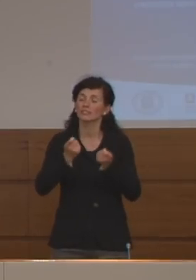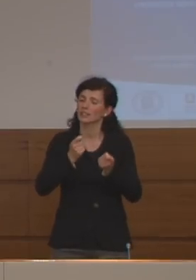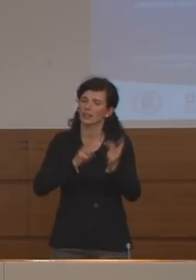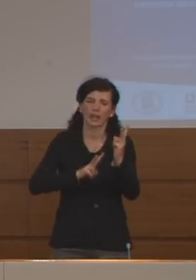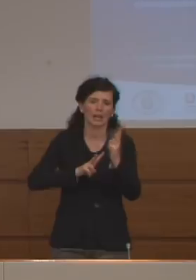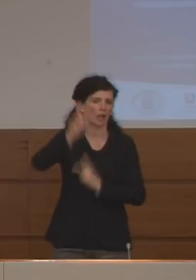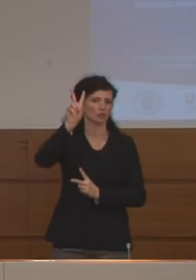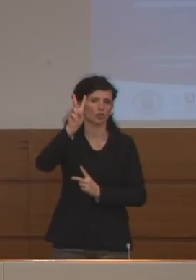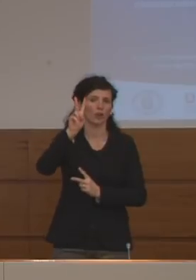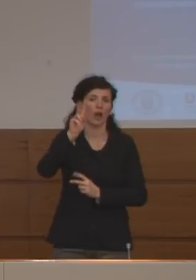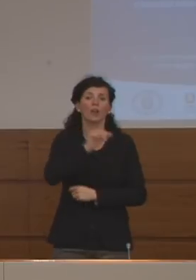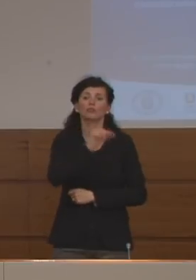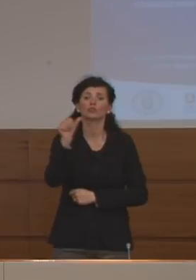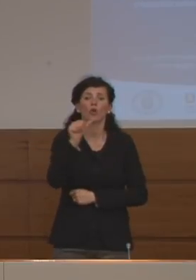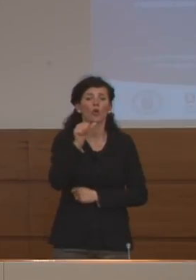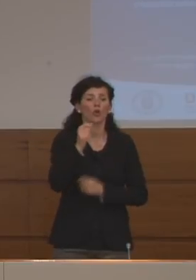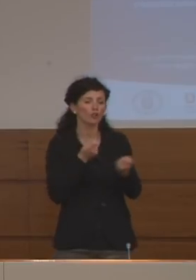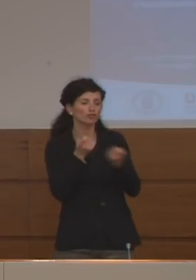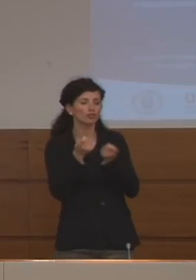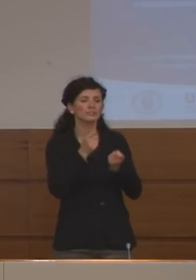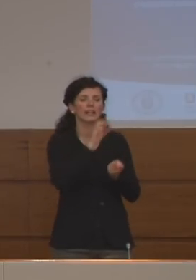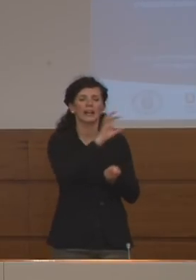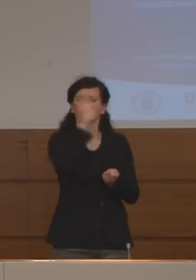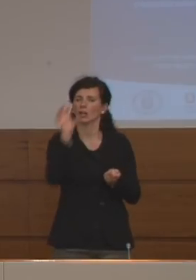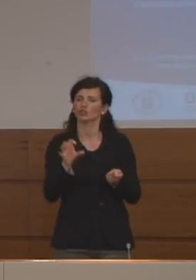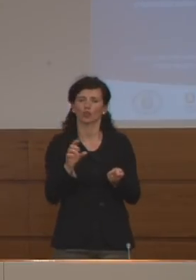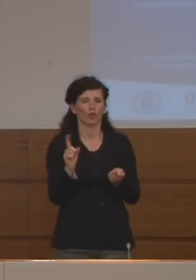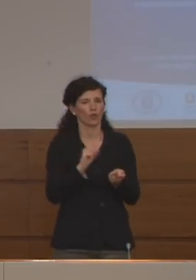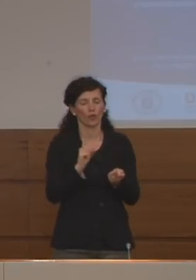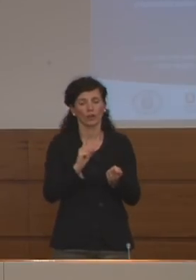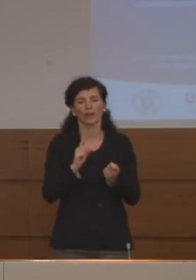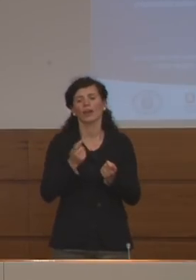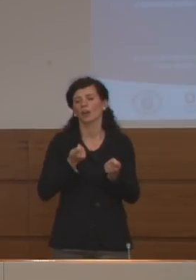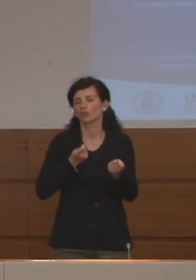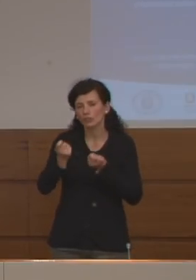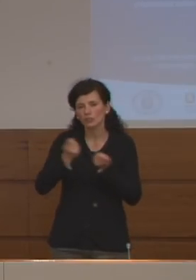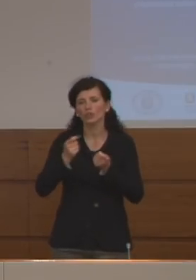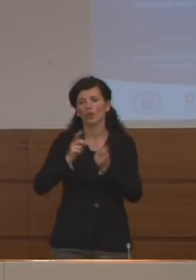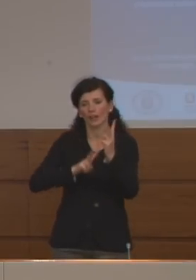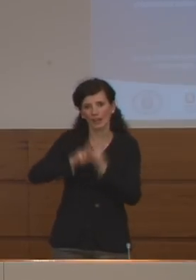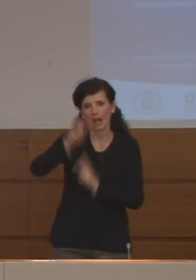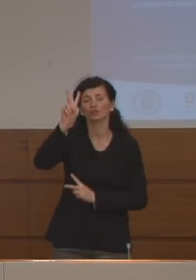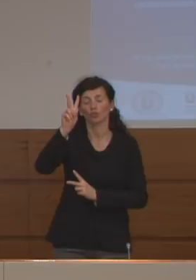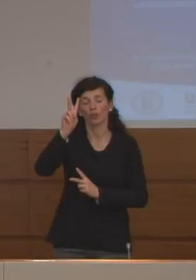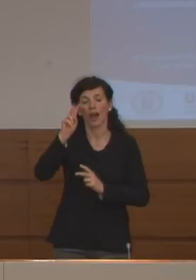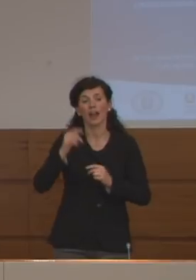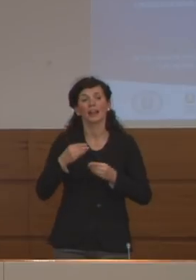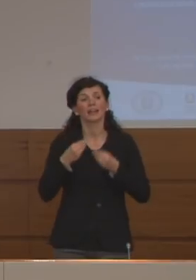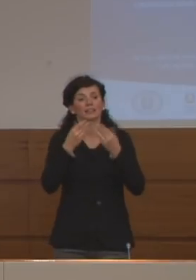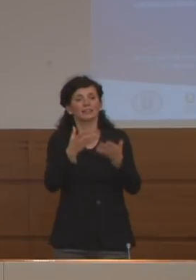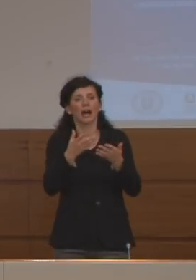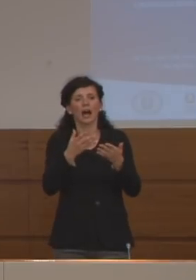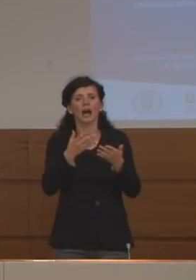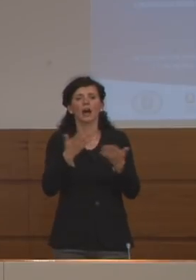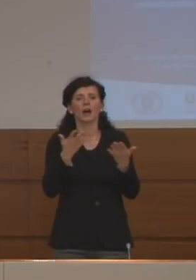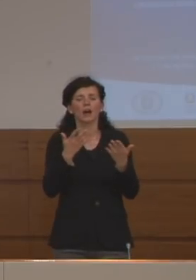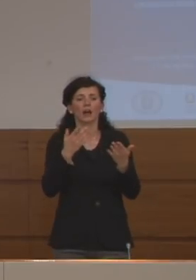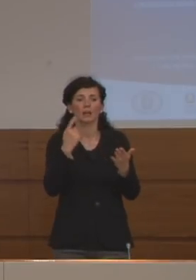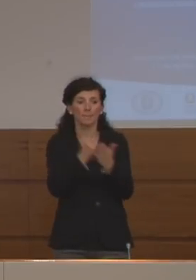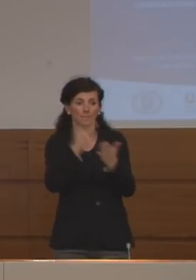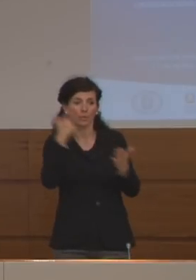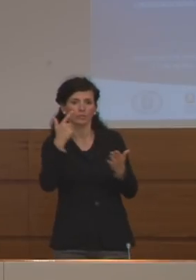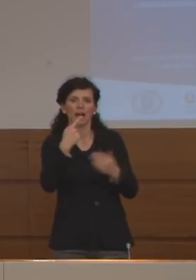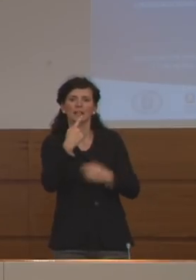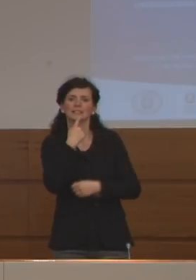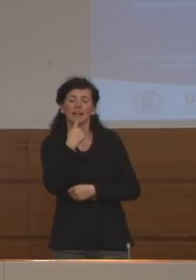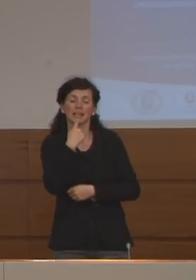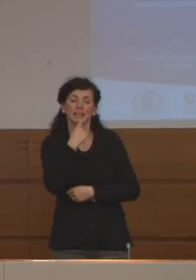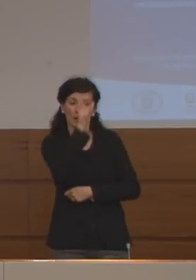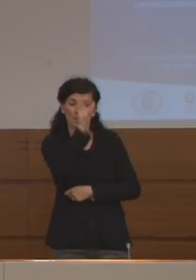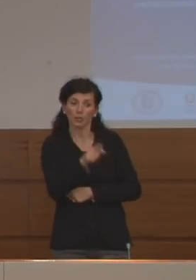semmai valorizzando quello che vi dicevo prima rispetto ai profili di rischio dei lavoratori.